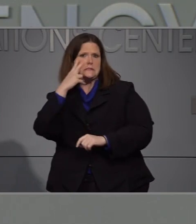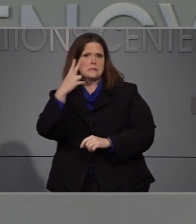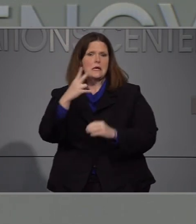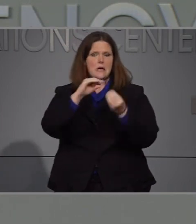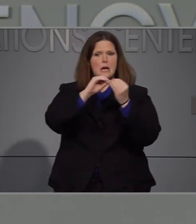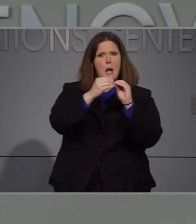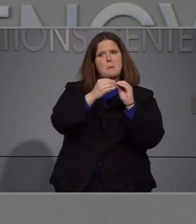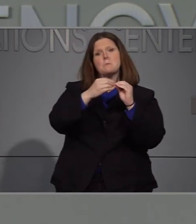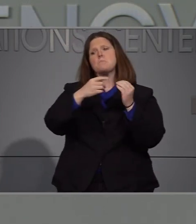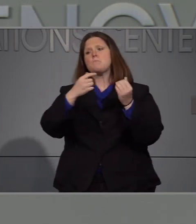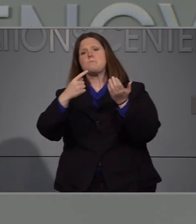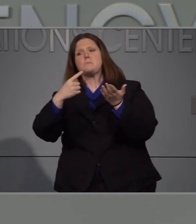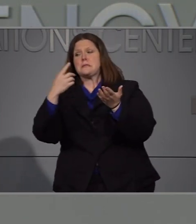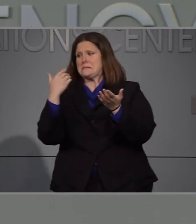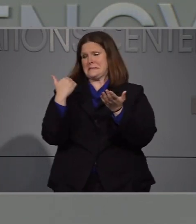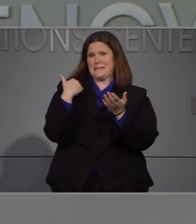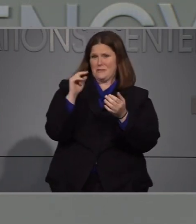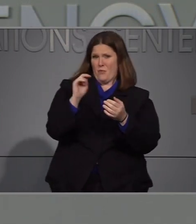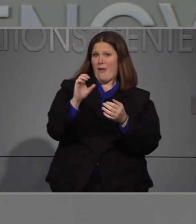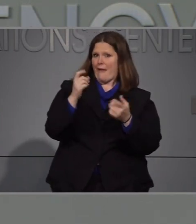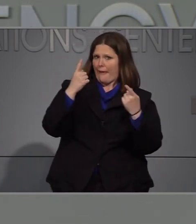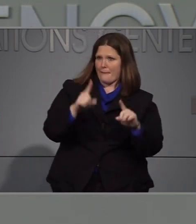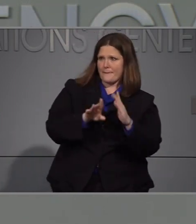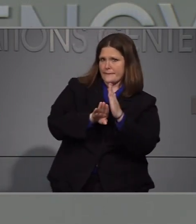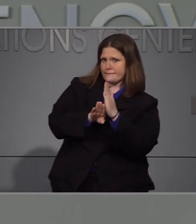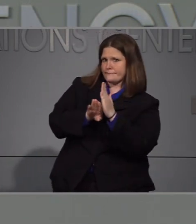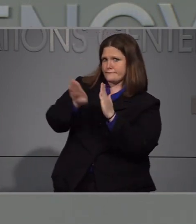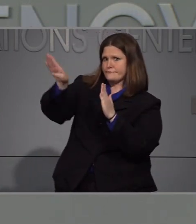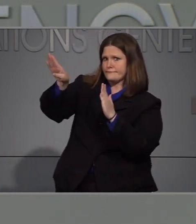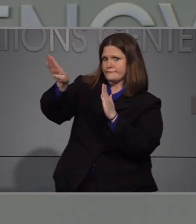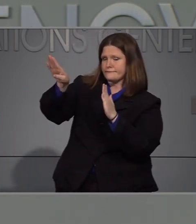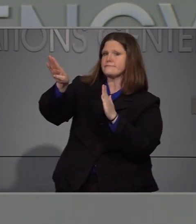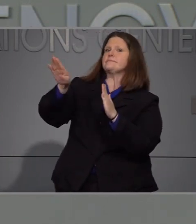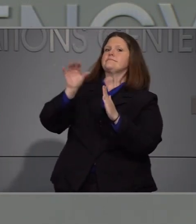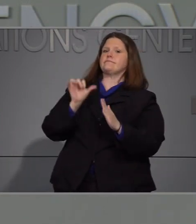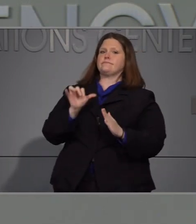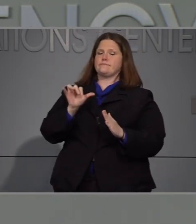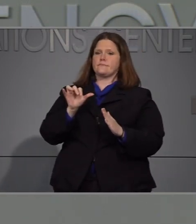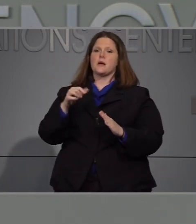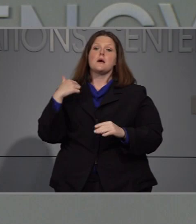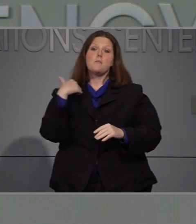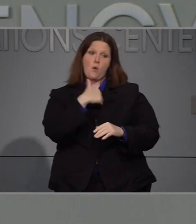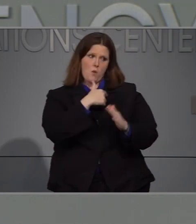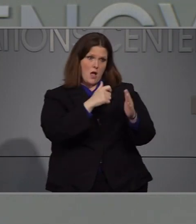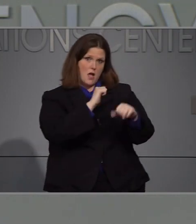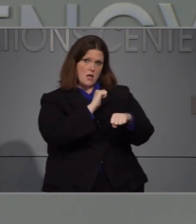secciones y luego vemos que las cifras aumenta si es lo que vimos en Carolina del Norte.